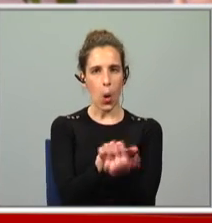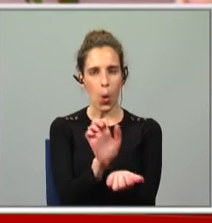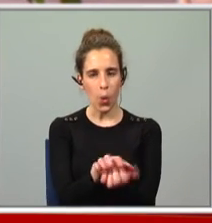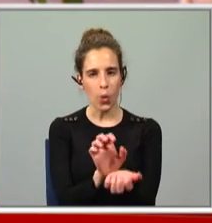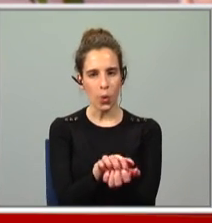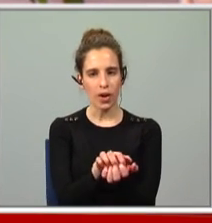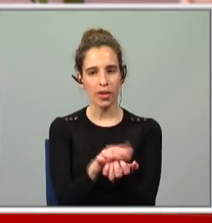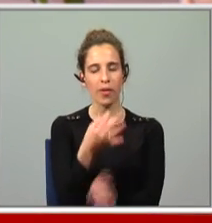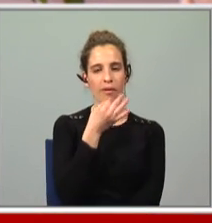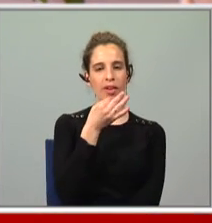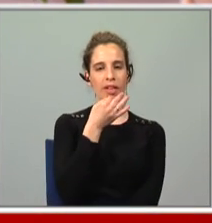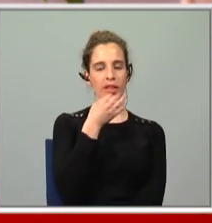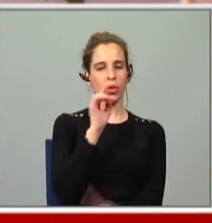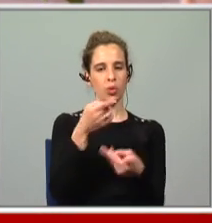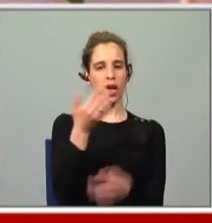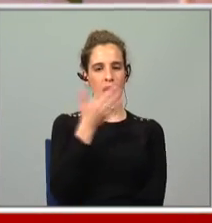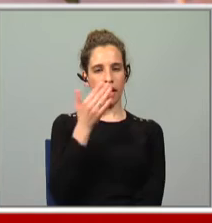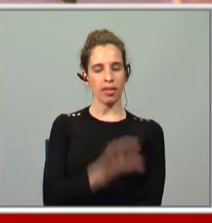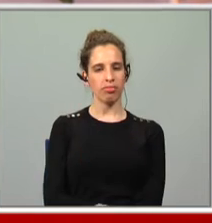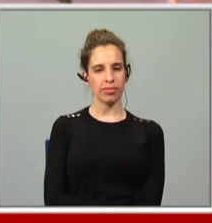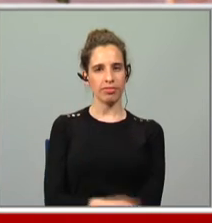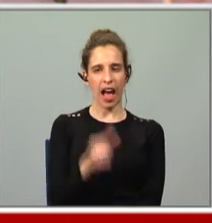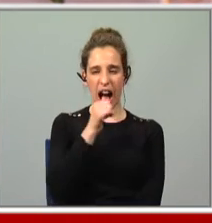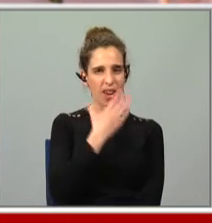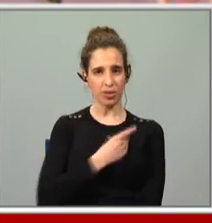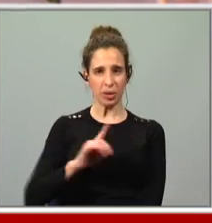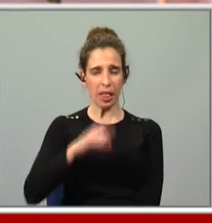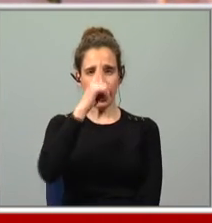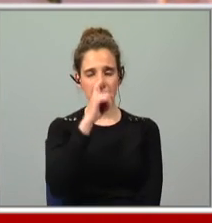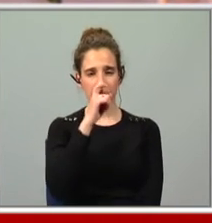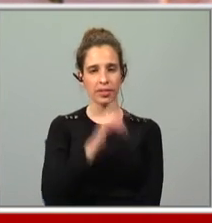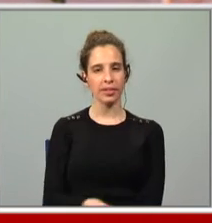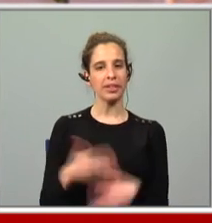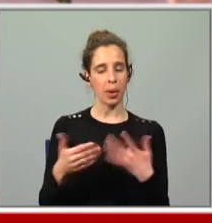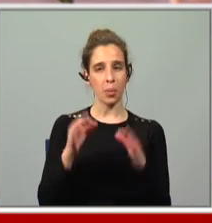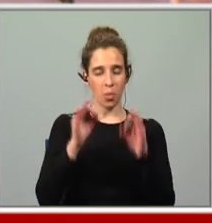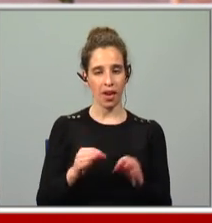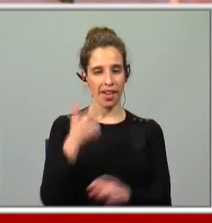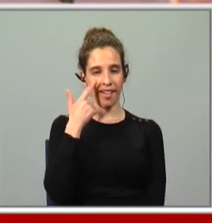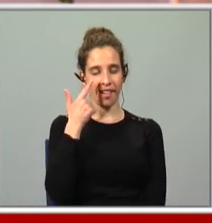falo no início que não gostava de água Record doce então prontos para conhecer 我一開始說我不喜歡水甜蜜的記錄如此準備見面